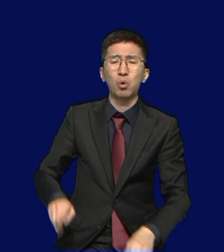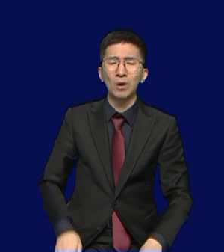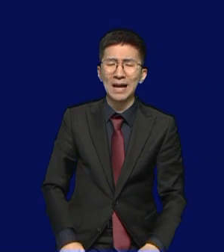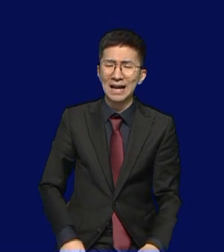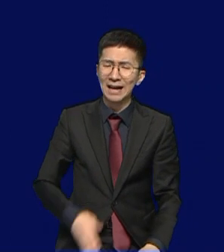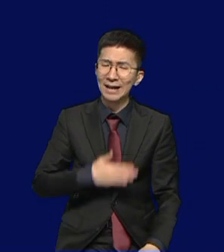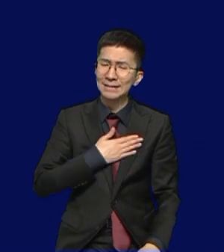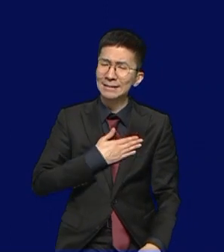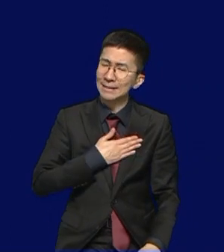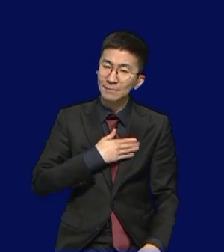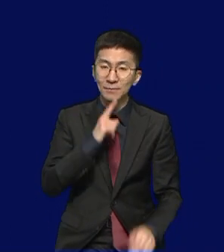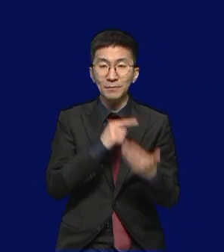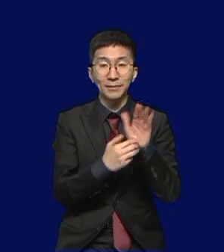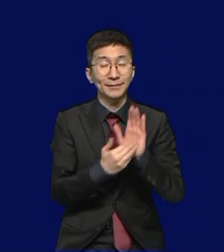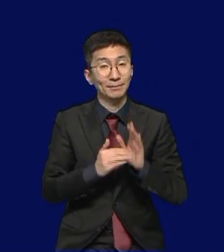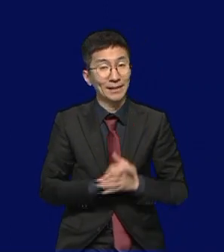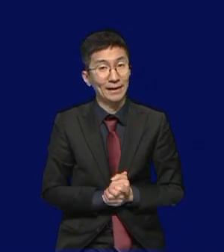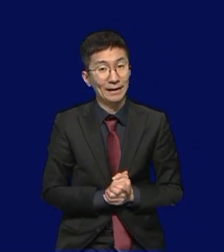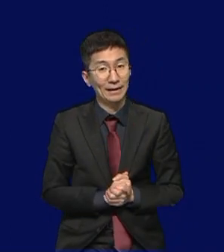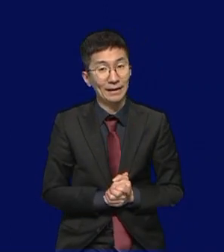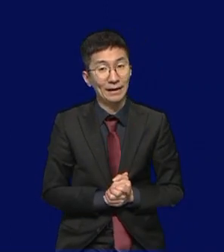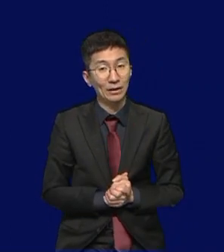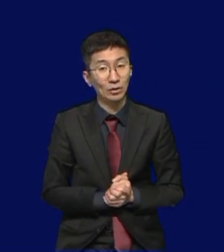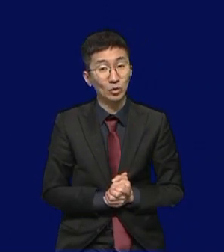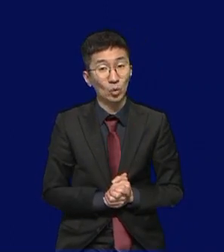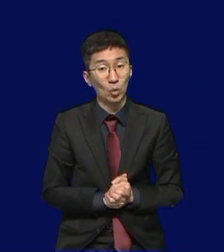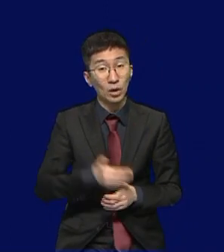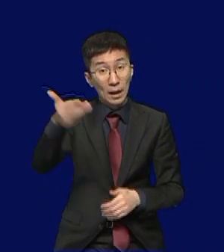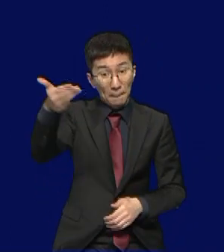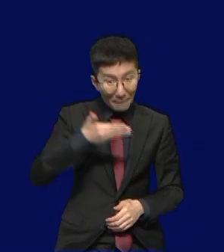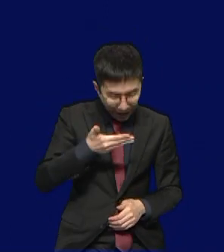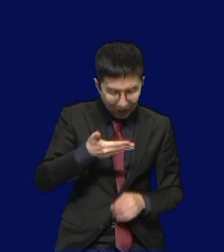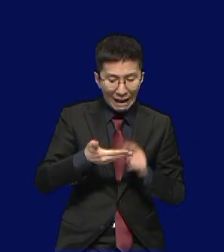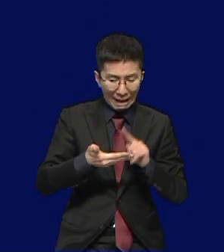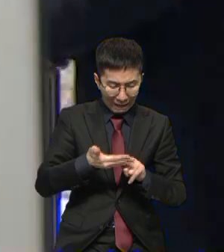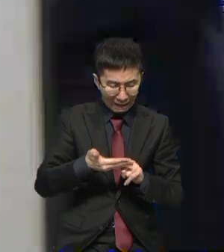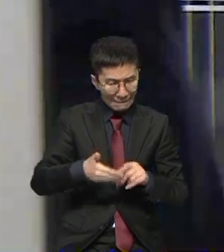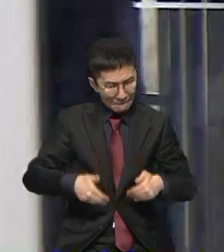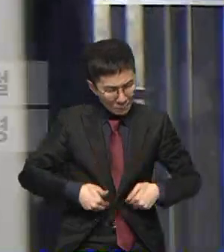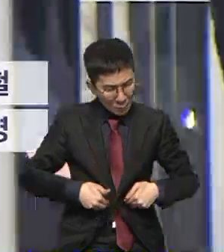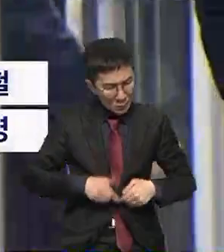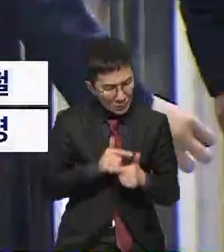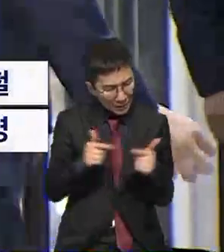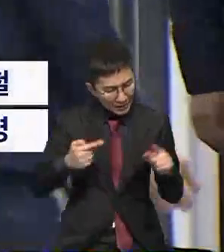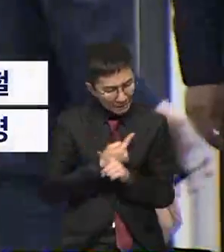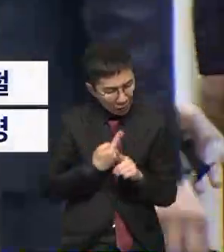표했습니다. 또 의결서를 받는 대로 필요한 조치를 강구하겠다고 밝혔습니다. SBS 정성진입니다.